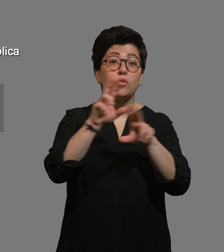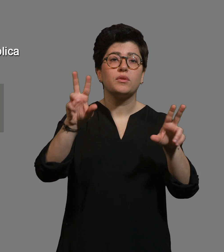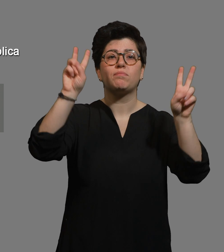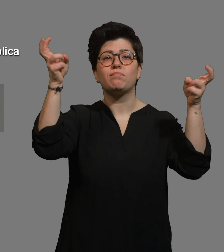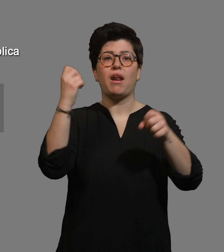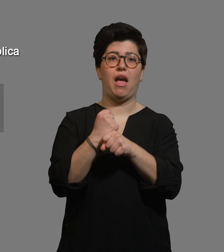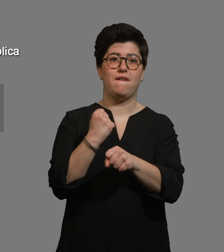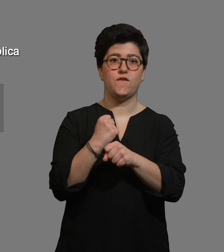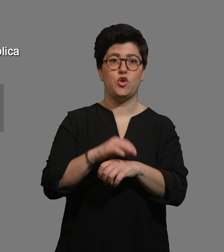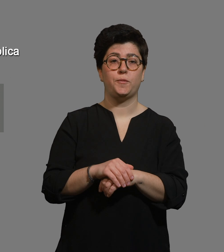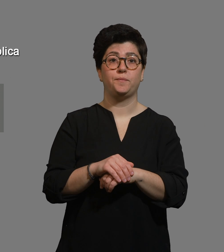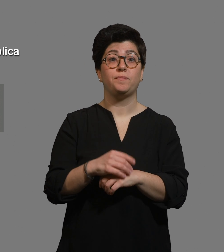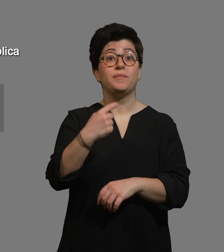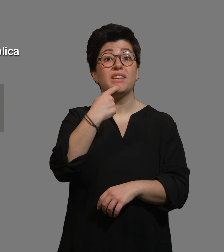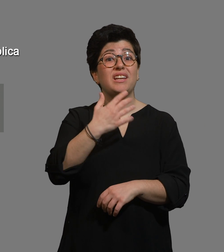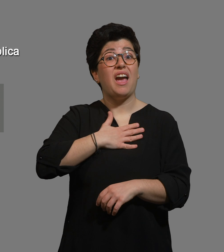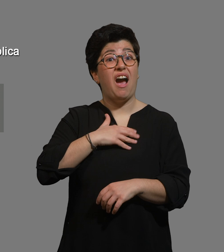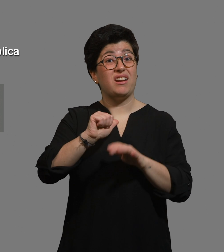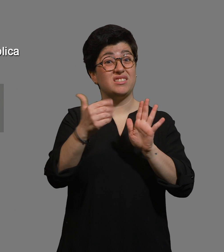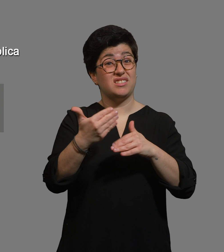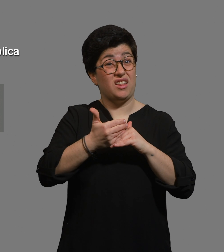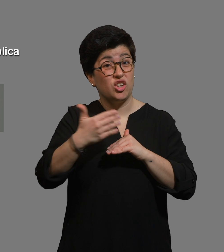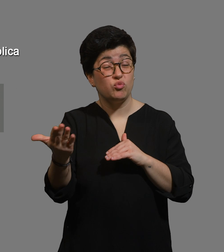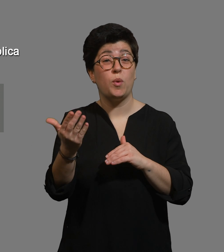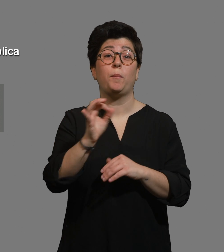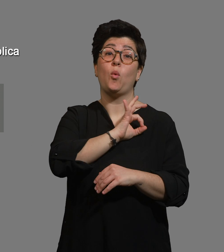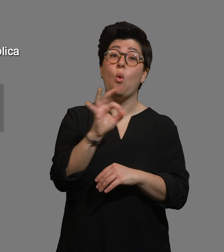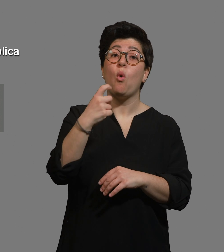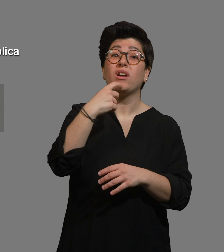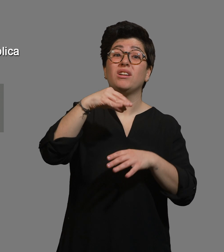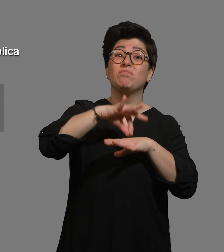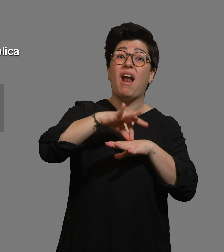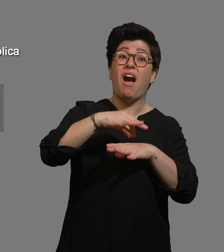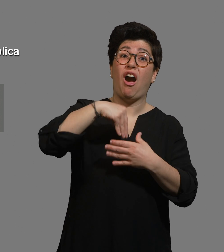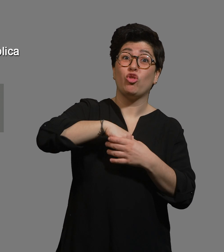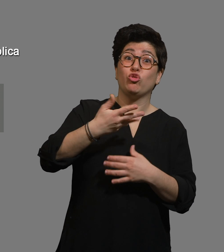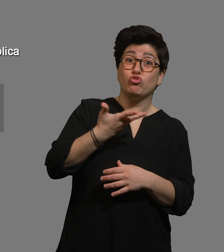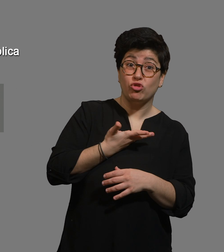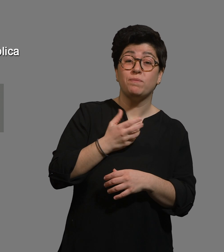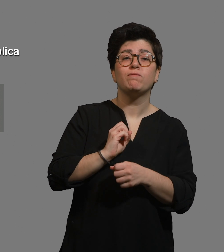Raccomandazioni per il mondo del lavoro Per le persone con più di 65 anni e quelle già affette da altre malattie